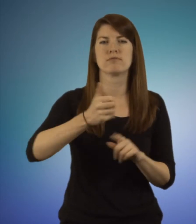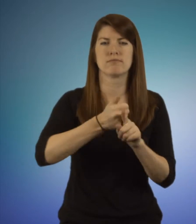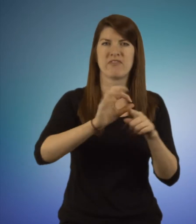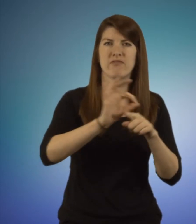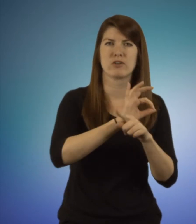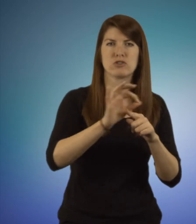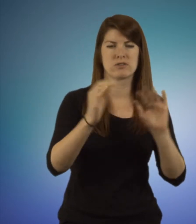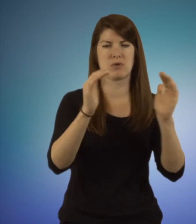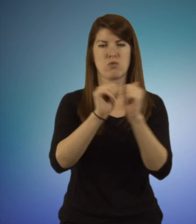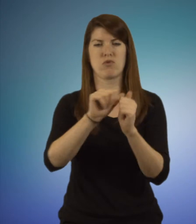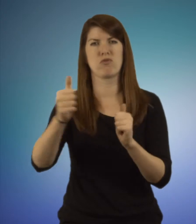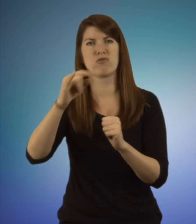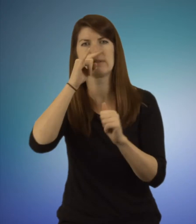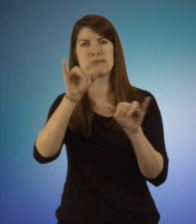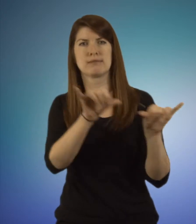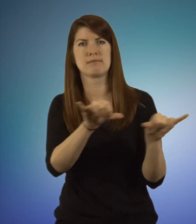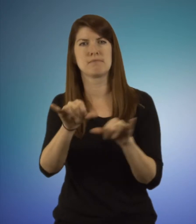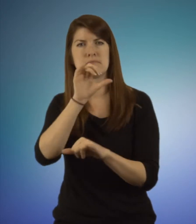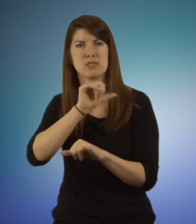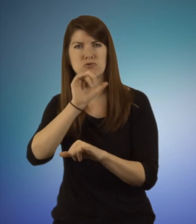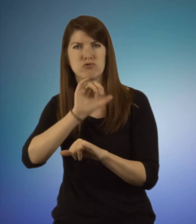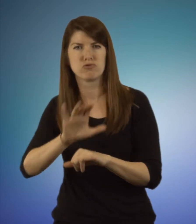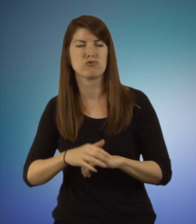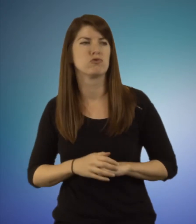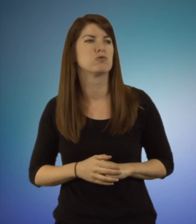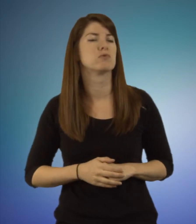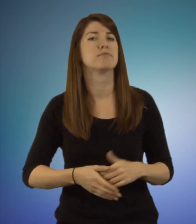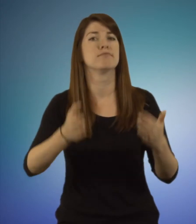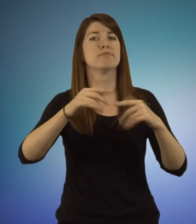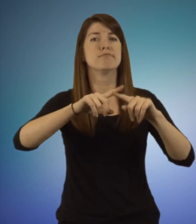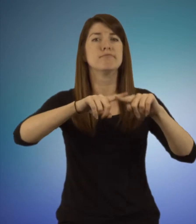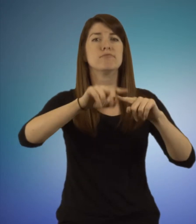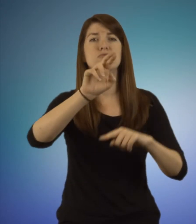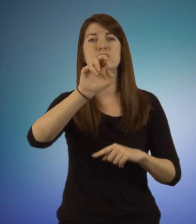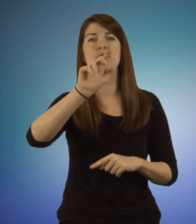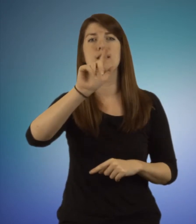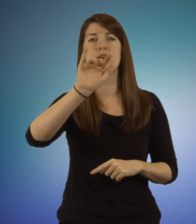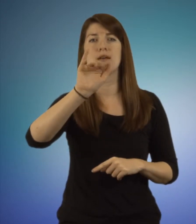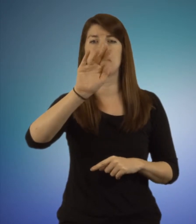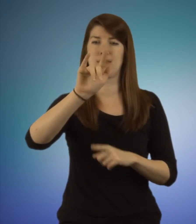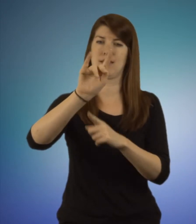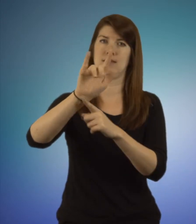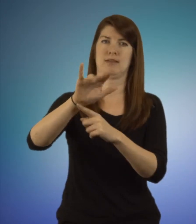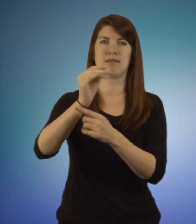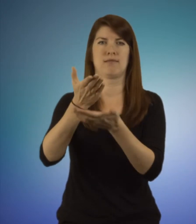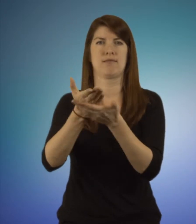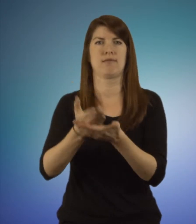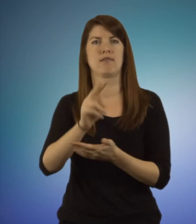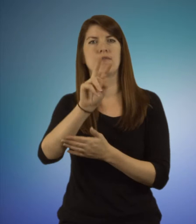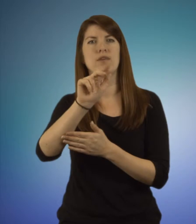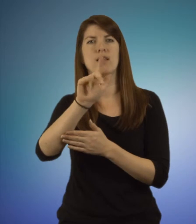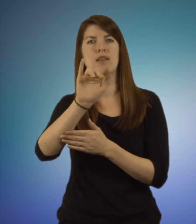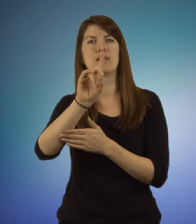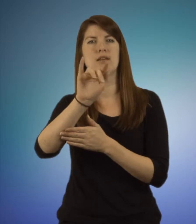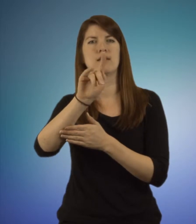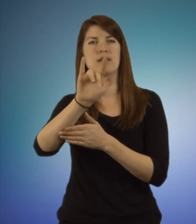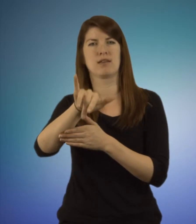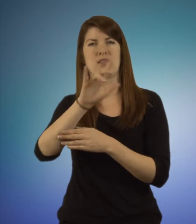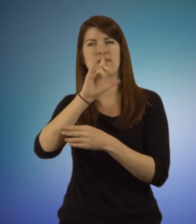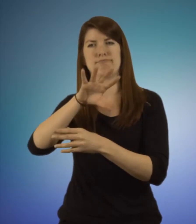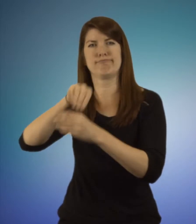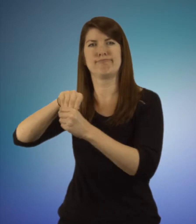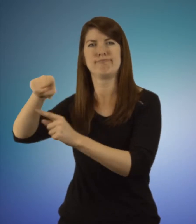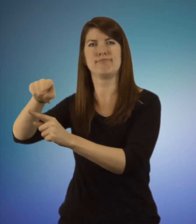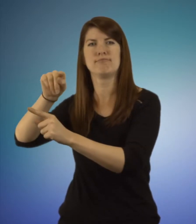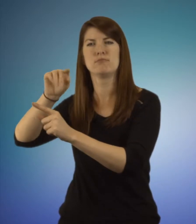La fiabilidad y la validez apoyan lo que Cheryl mencionó en el módulo 2 en relación con la